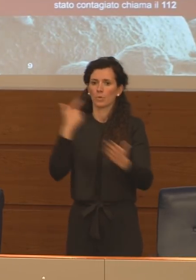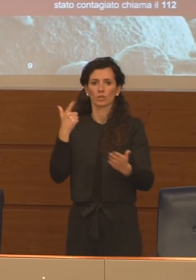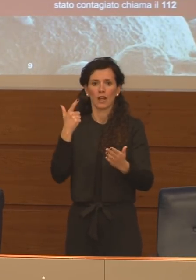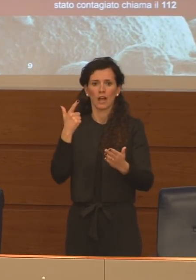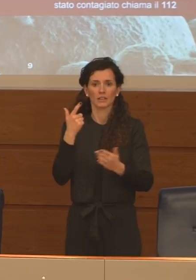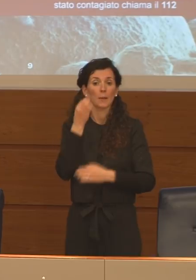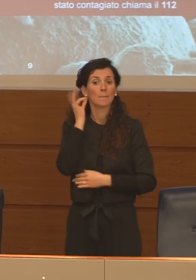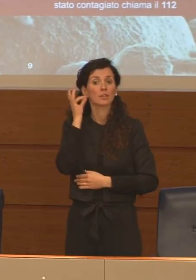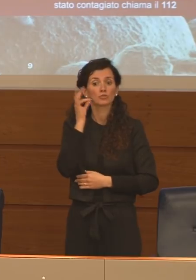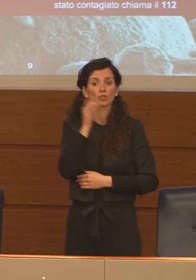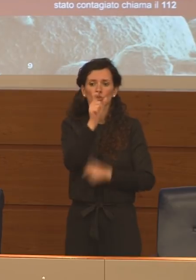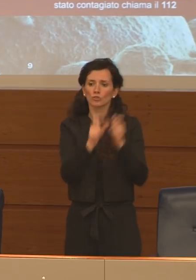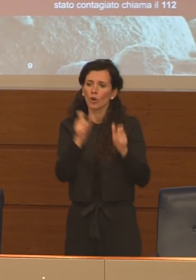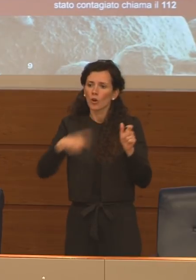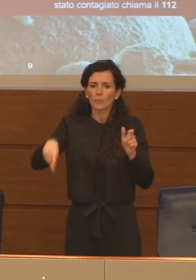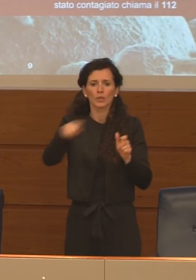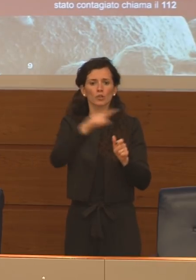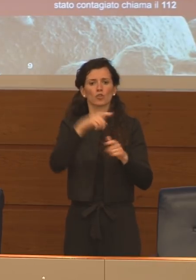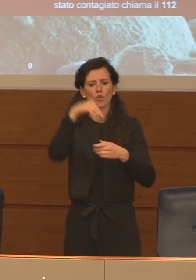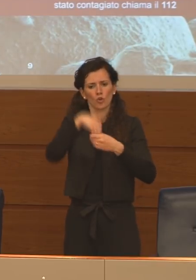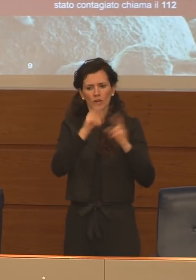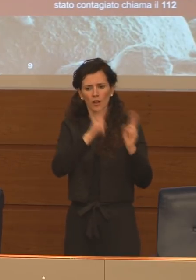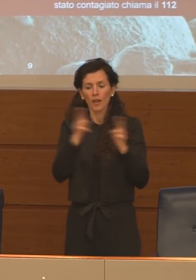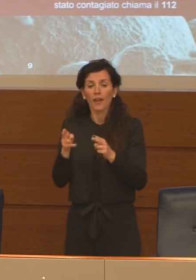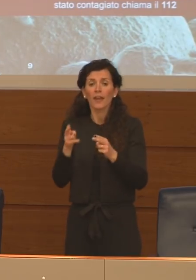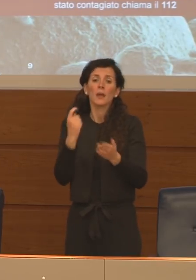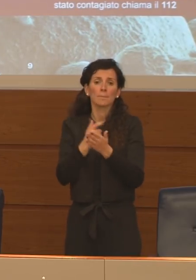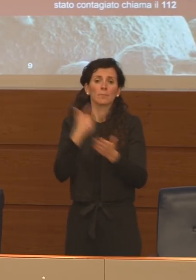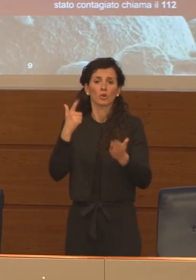nostro Paese ma anche per la Comunità internazionale.